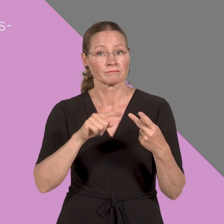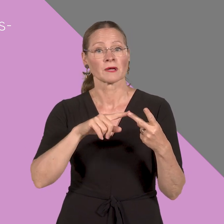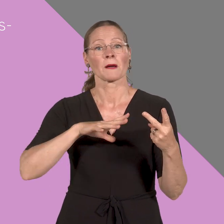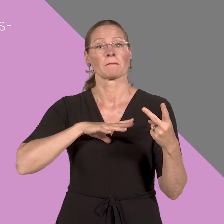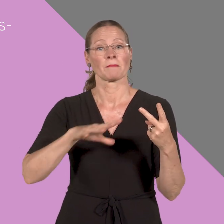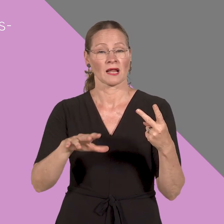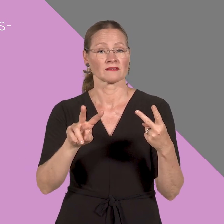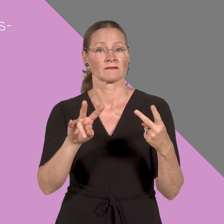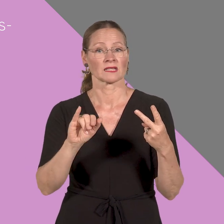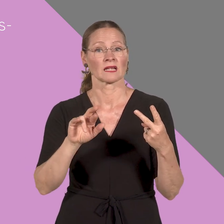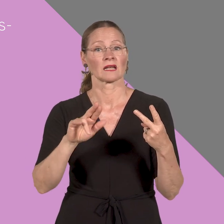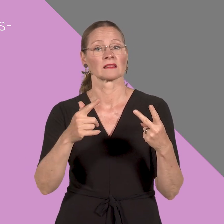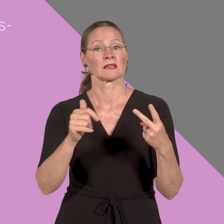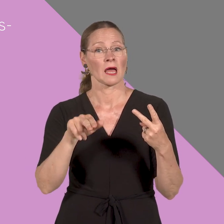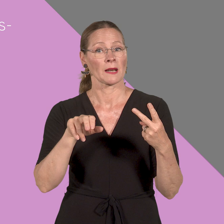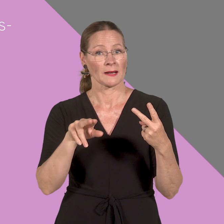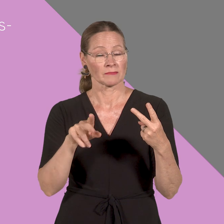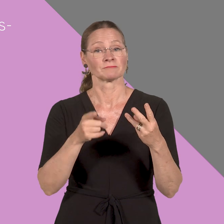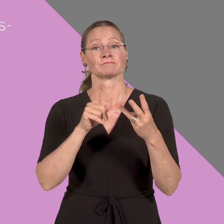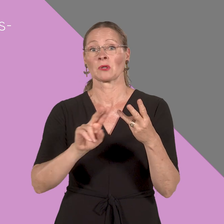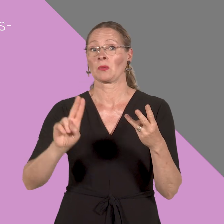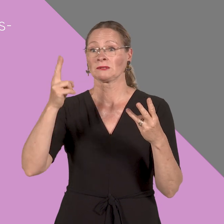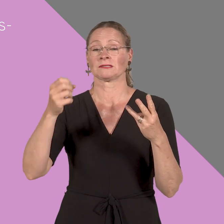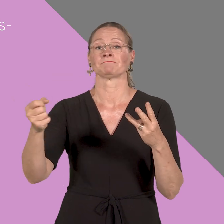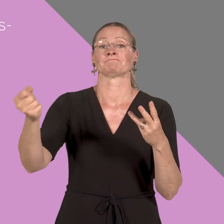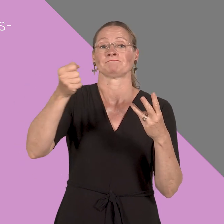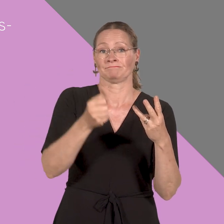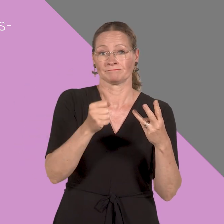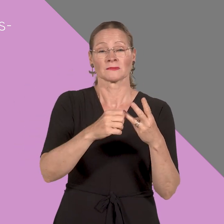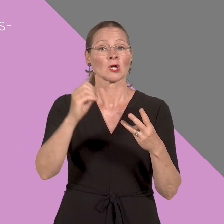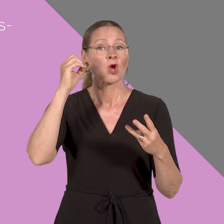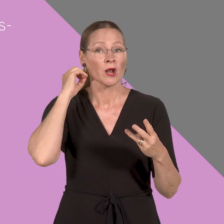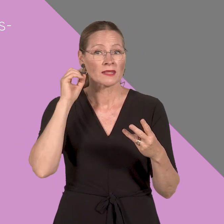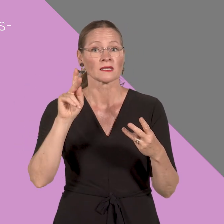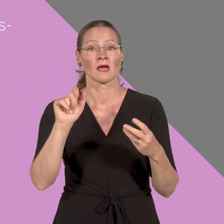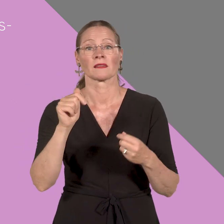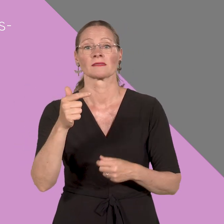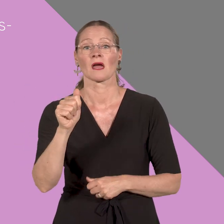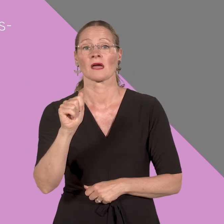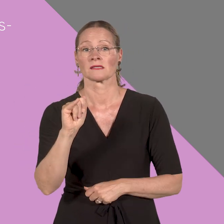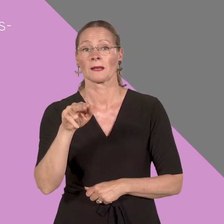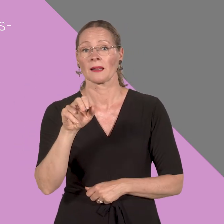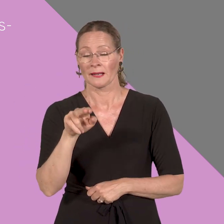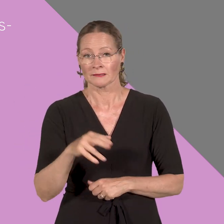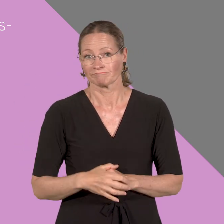ja Mari Virtanen sekä uutena Olli Katainen.